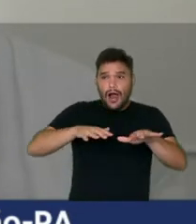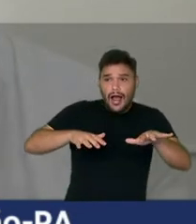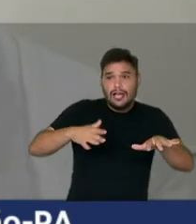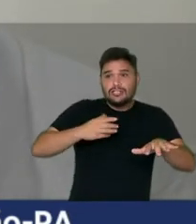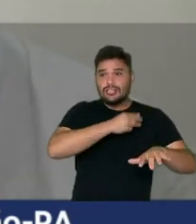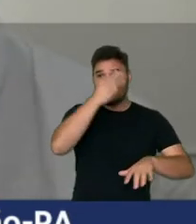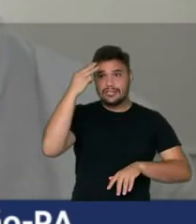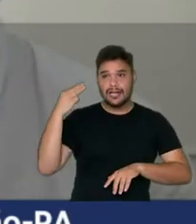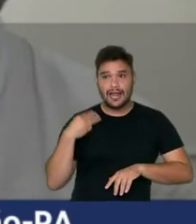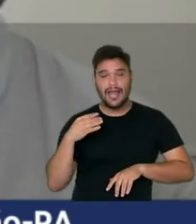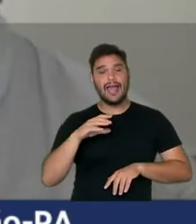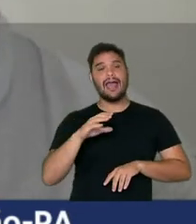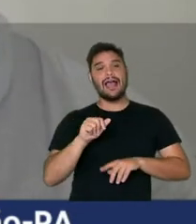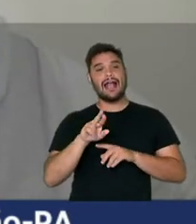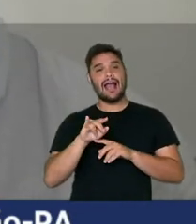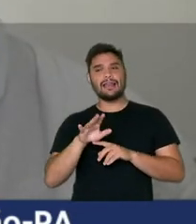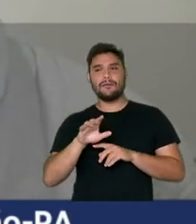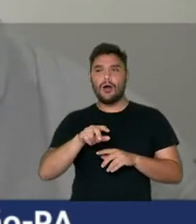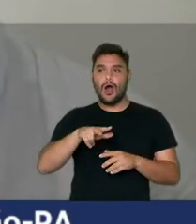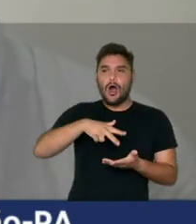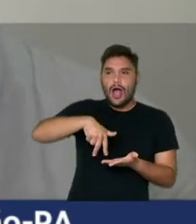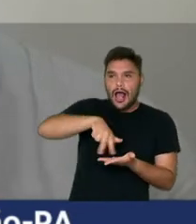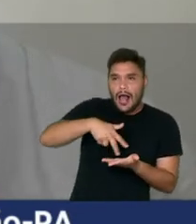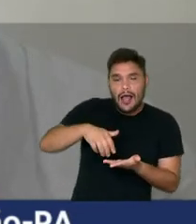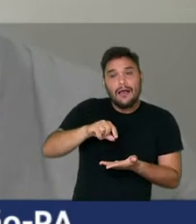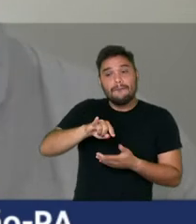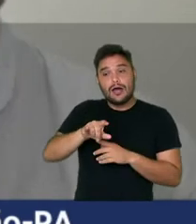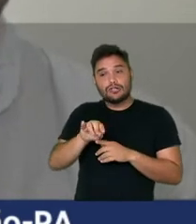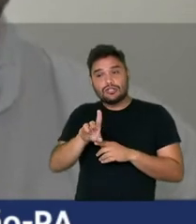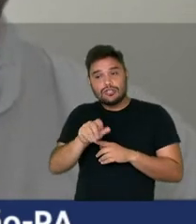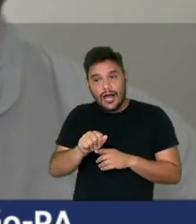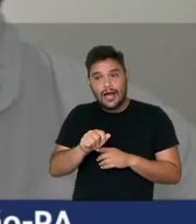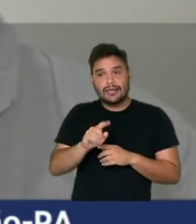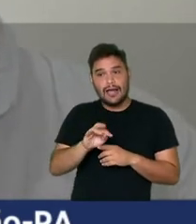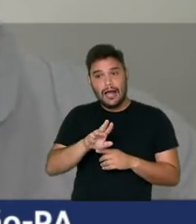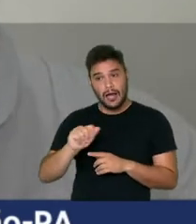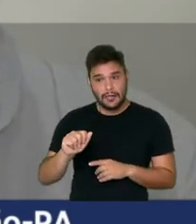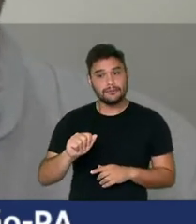BRASIL E O ESTADO DO PARÁ , CYRO DE NAZARÉ, CARIMBÓ,